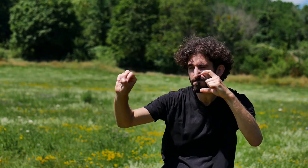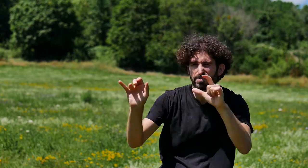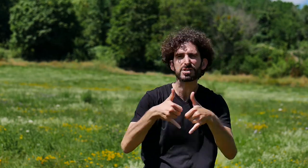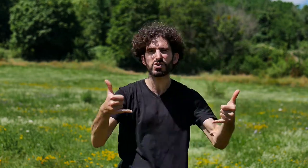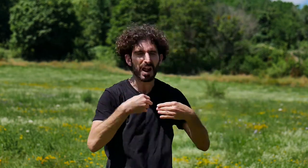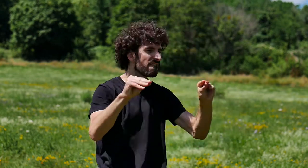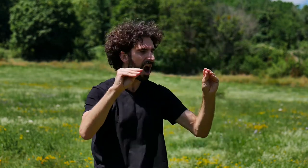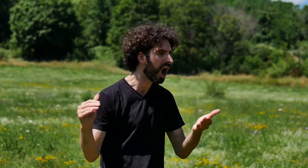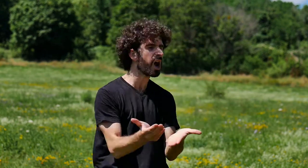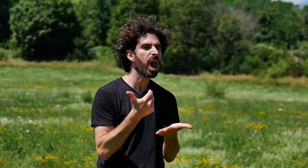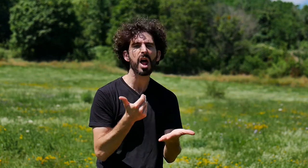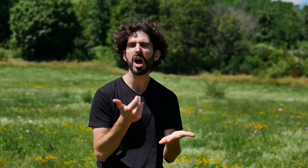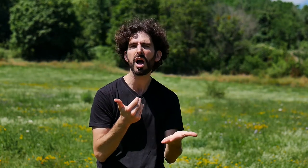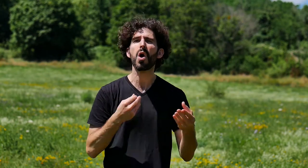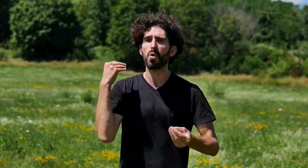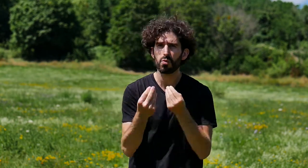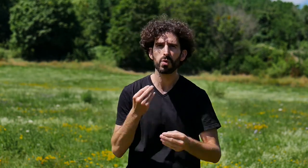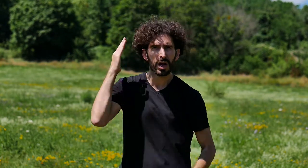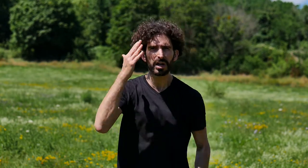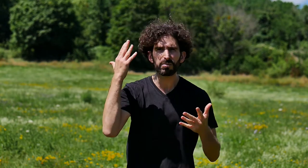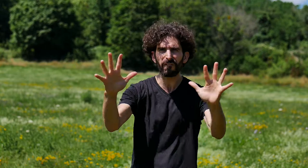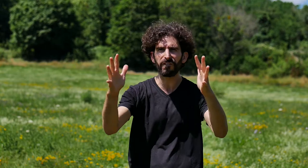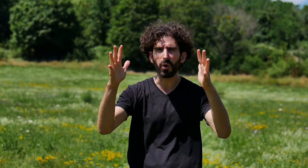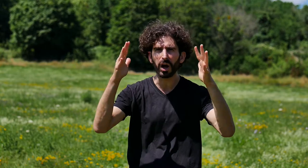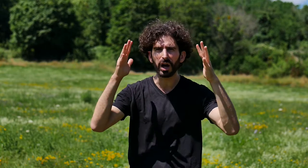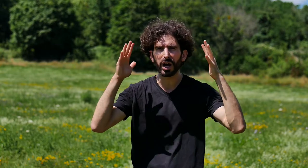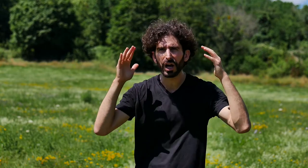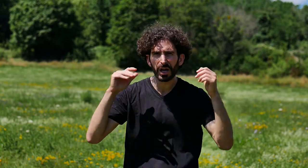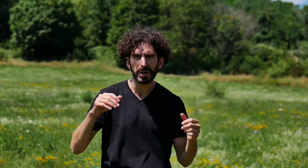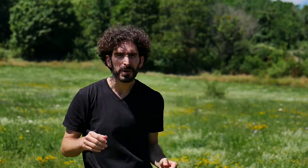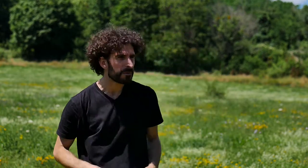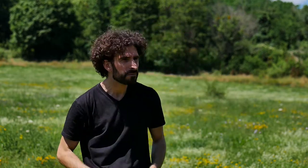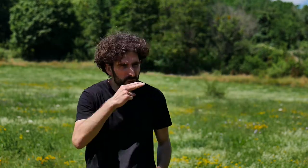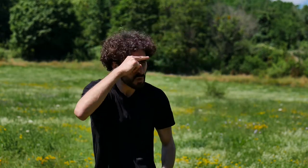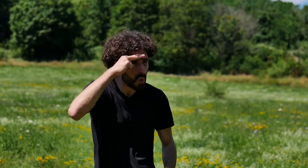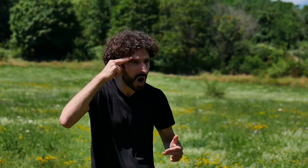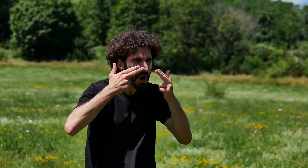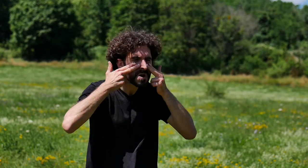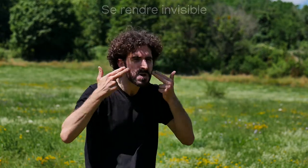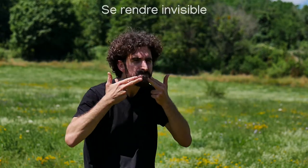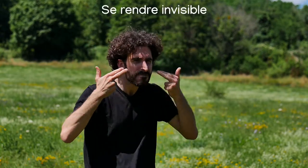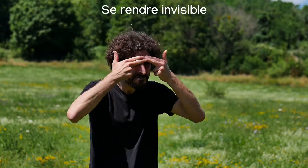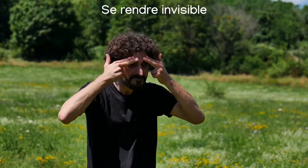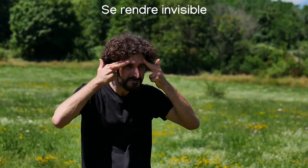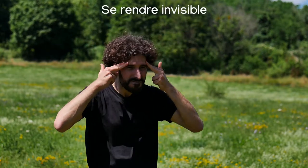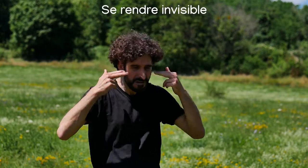Il vend la photo aux journaux et se fait du fric. Ou alors, les animaux dans la forêt. * Peinture noire sur le visage *